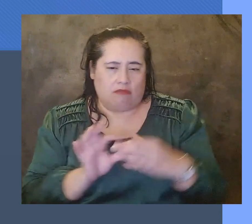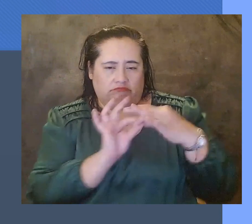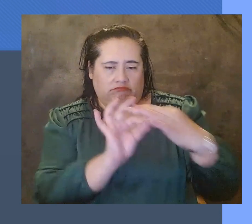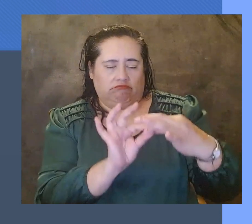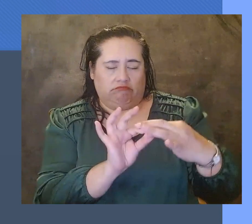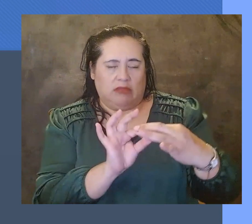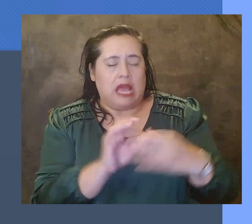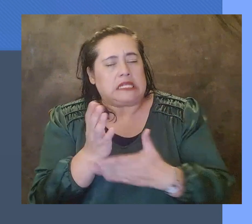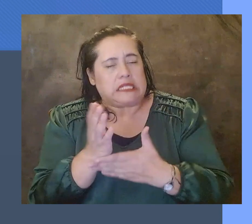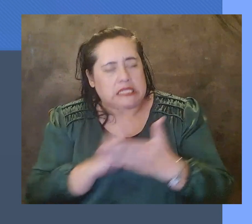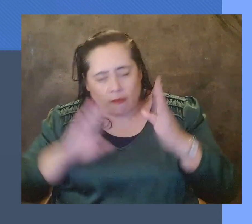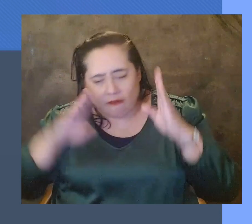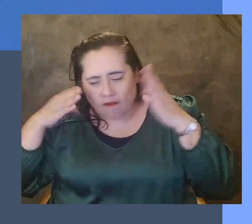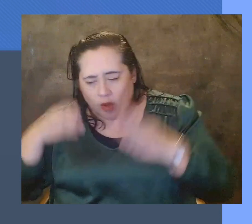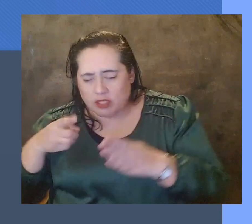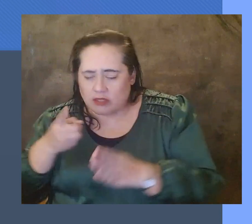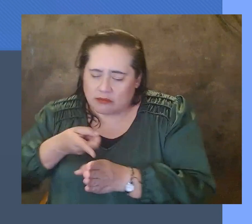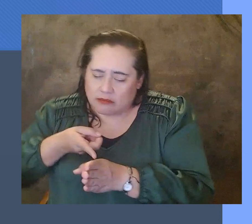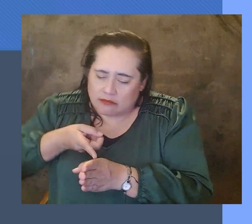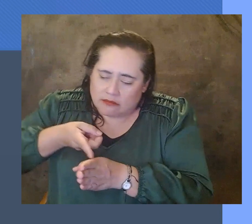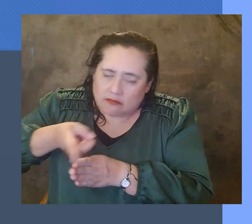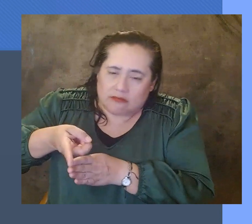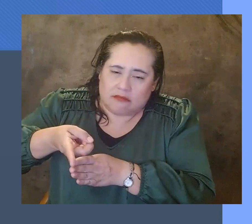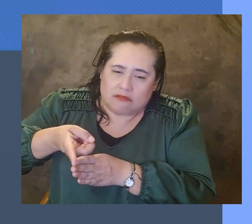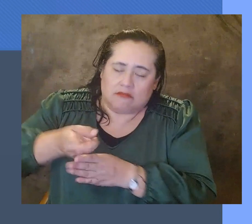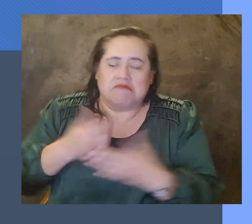y algunas se enfocan en una especialización.